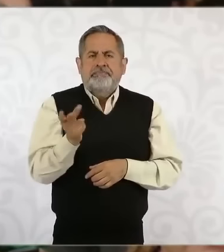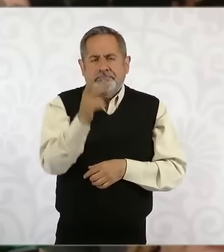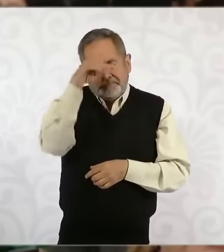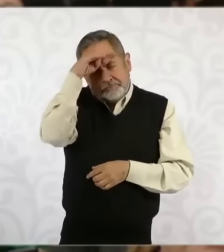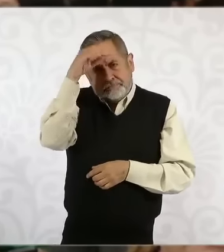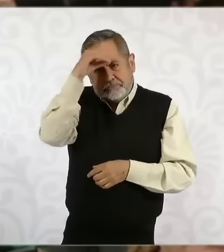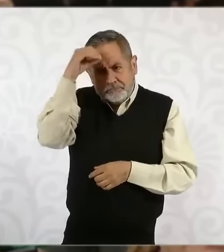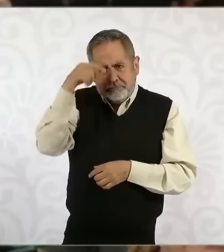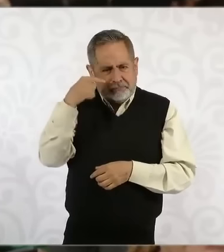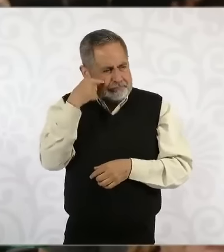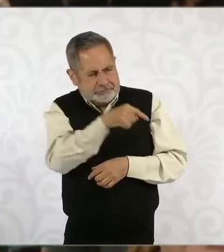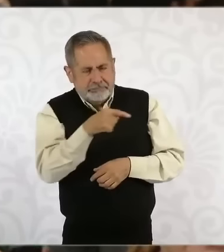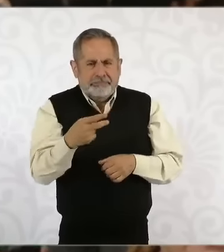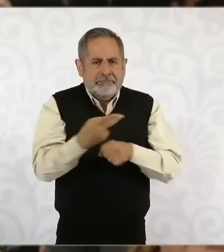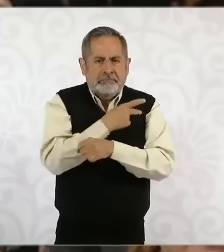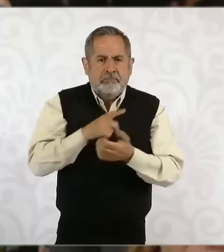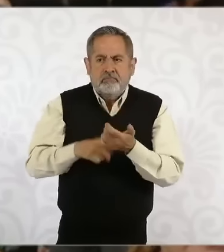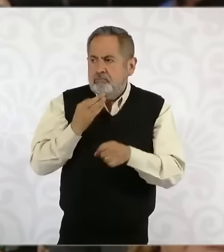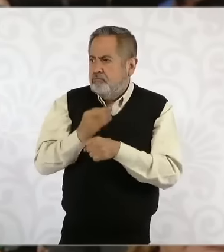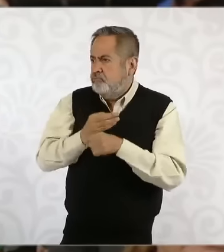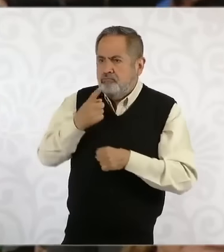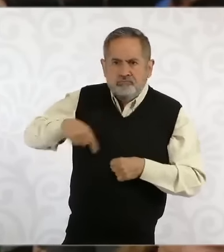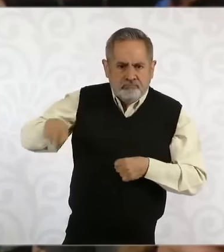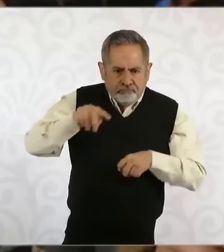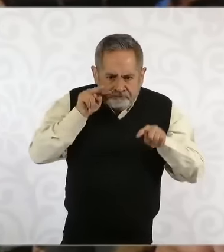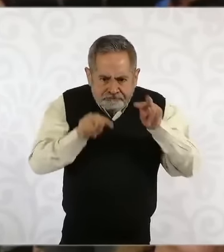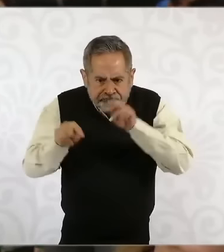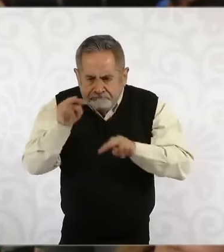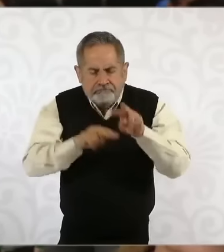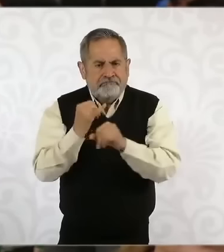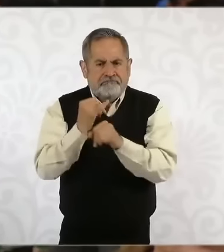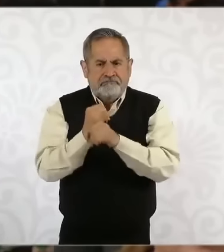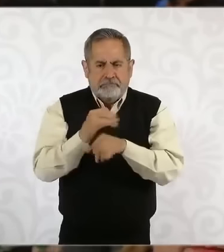ante esto que nos ha ocupado a muchos en redes sociales, sobre todo en redes sociales.